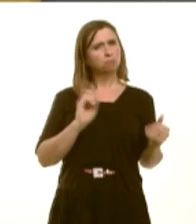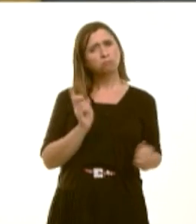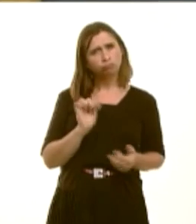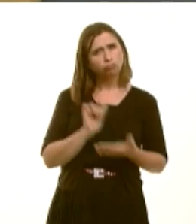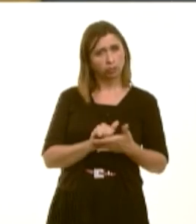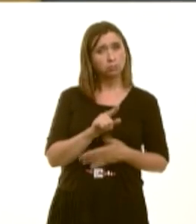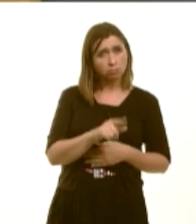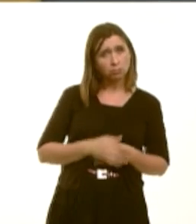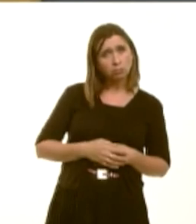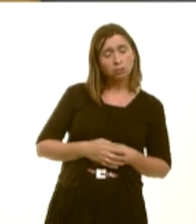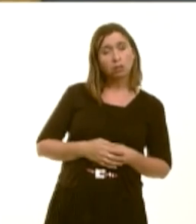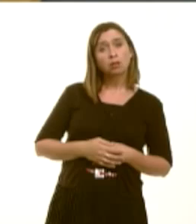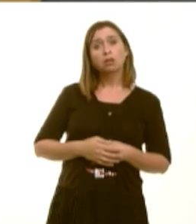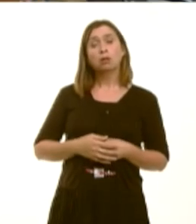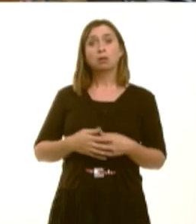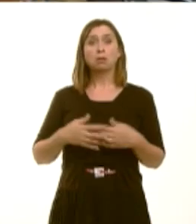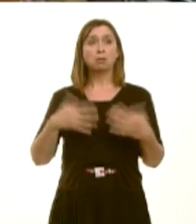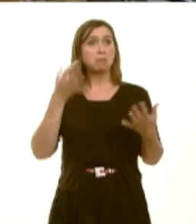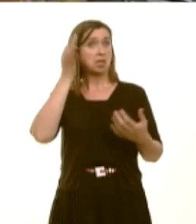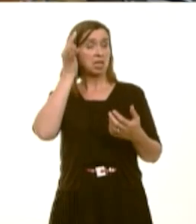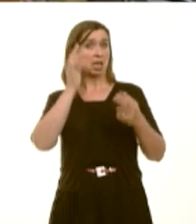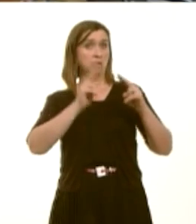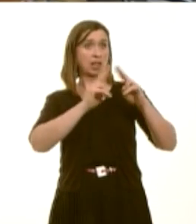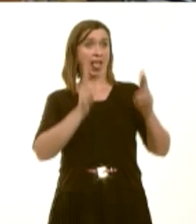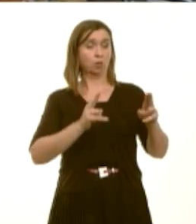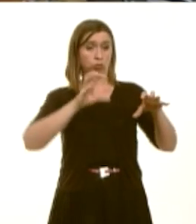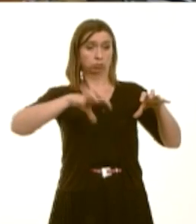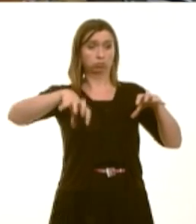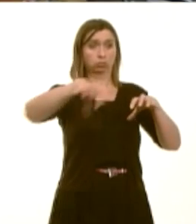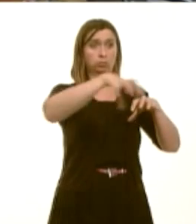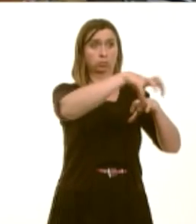wedi gweld hynny yn fy ardal i. So, mae hynnyín rhywbeth iíw groesawu, wrth gwrs, nad oes